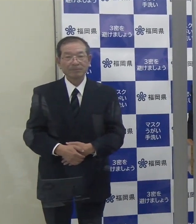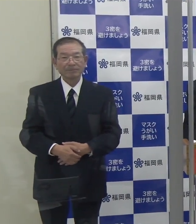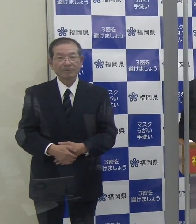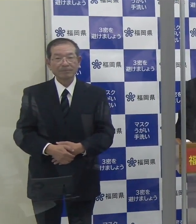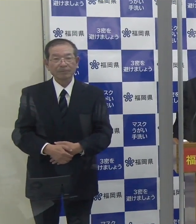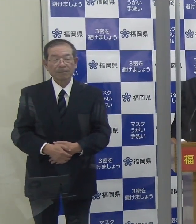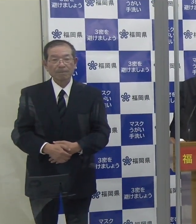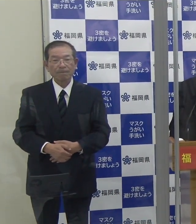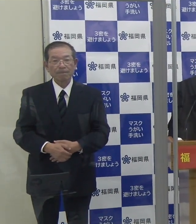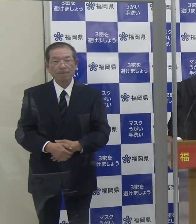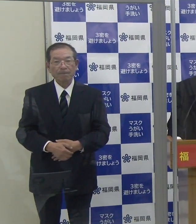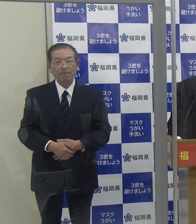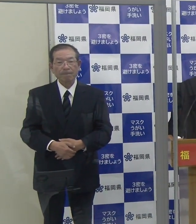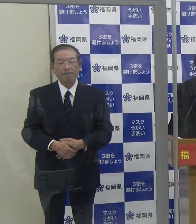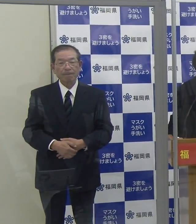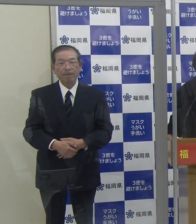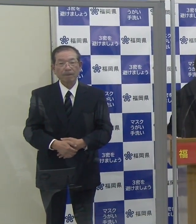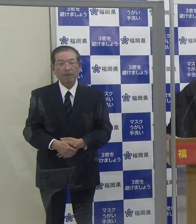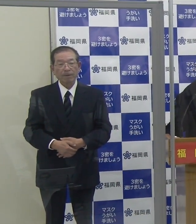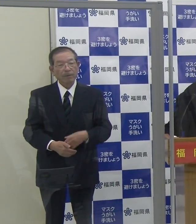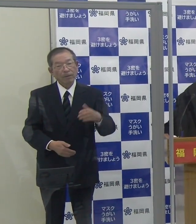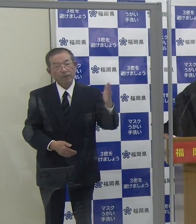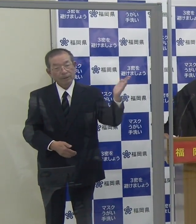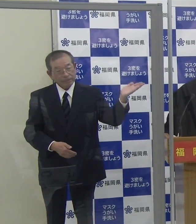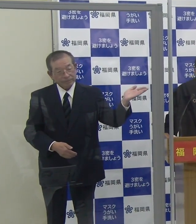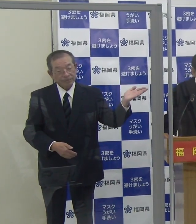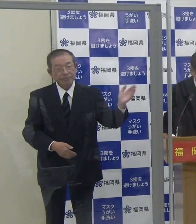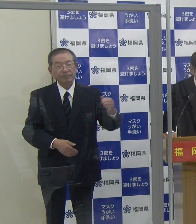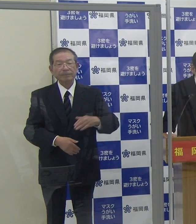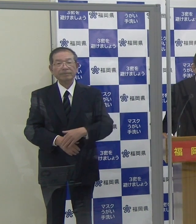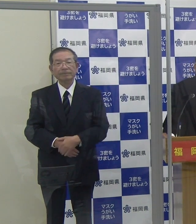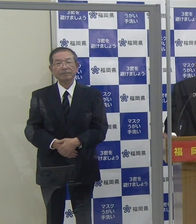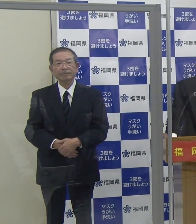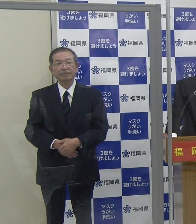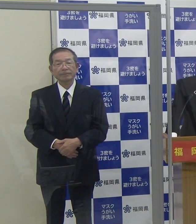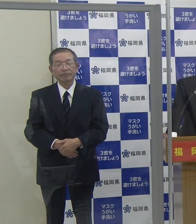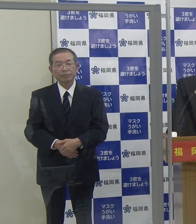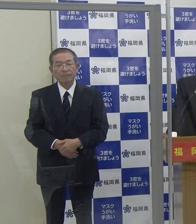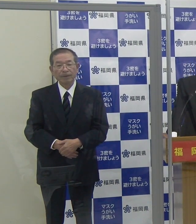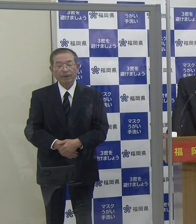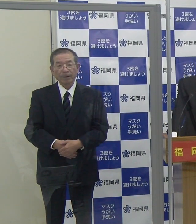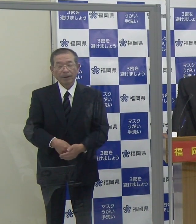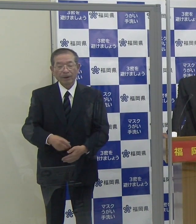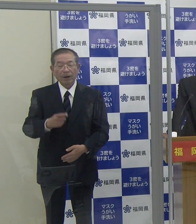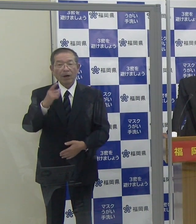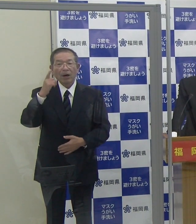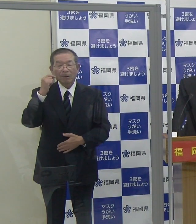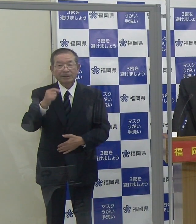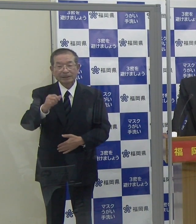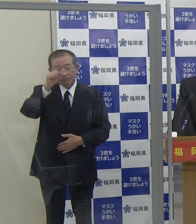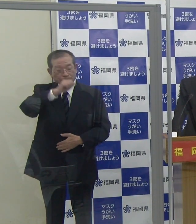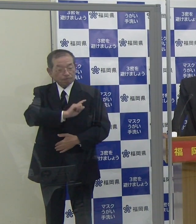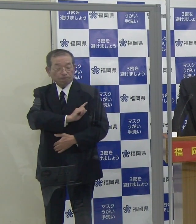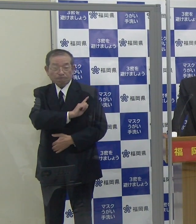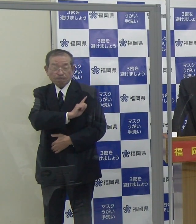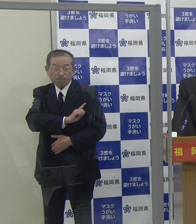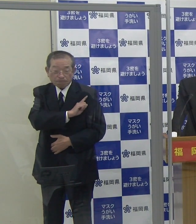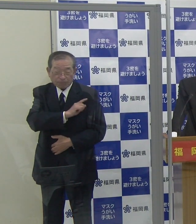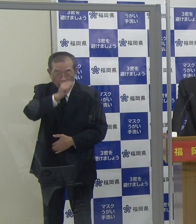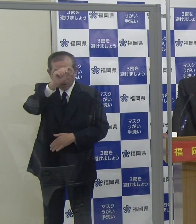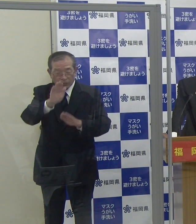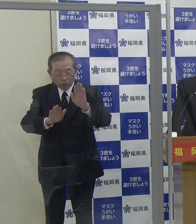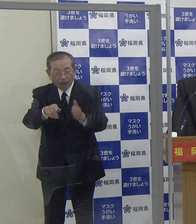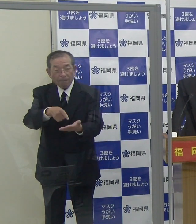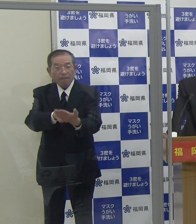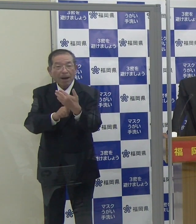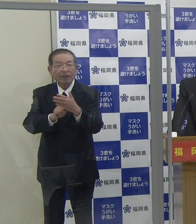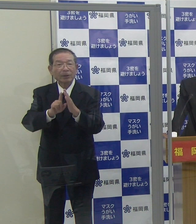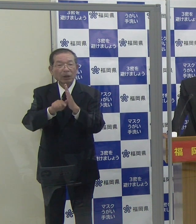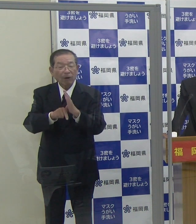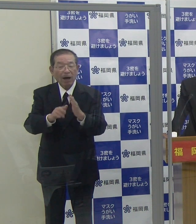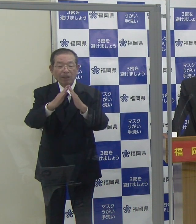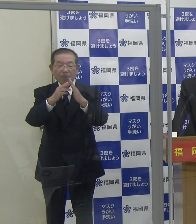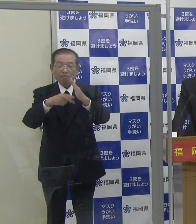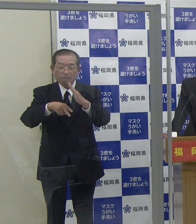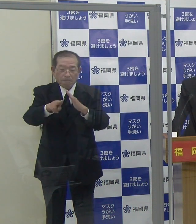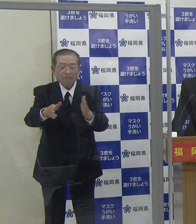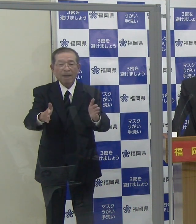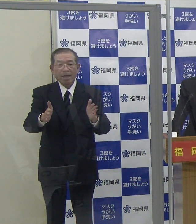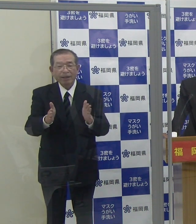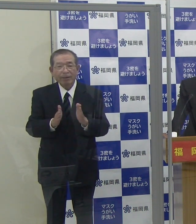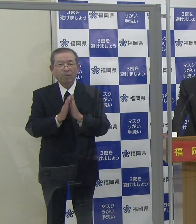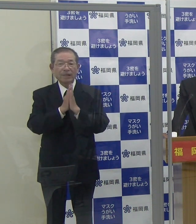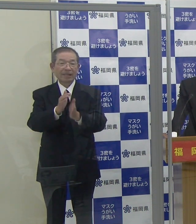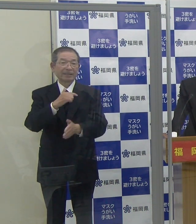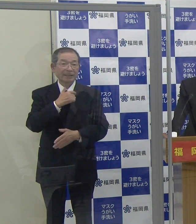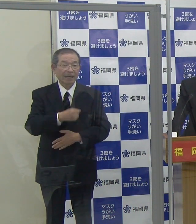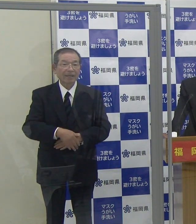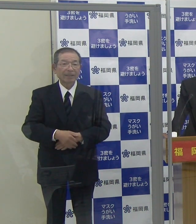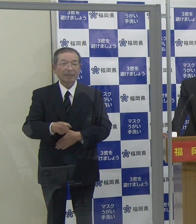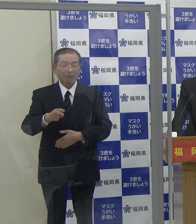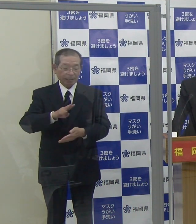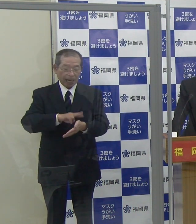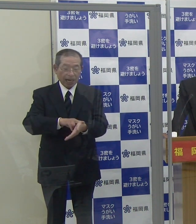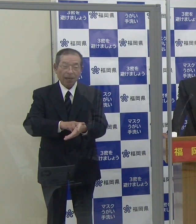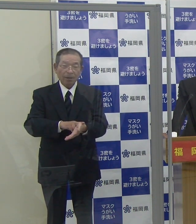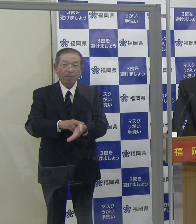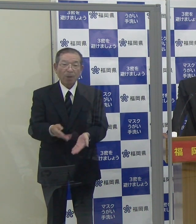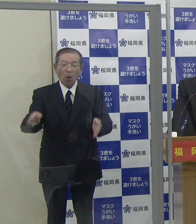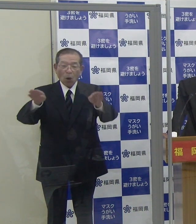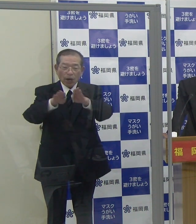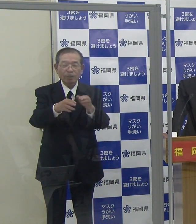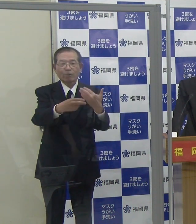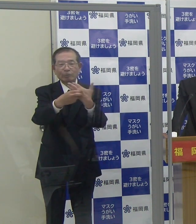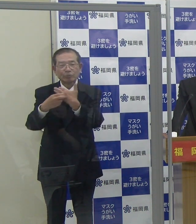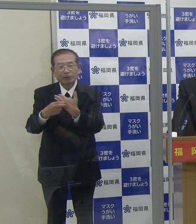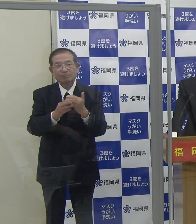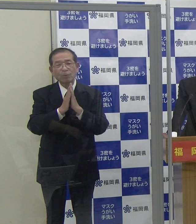それから、もし発熱等の症状がある場合は外出を避けていただき、医療機関の受診をお願いします。